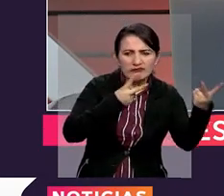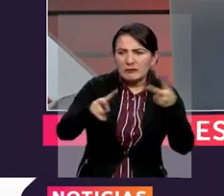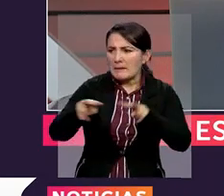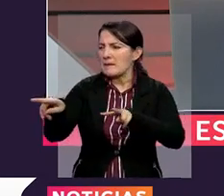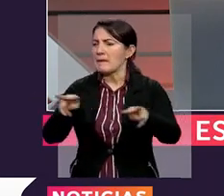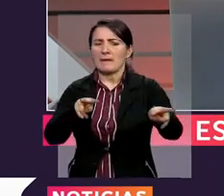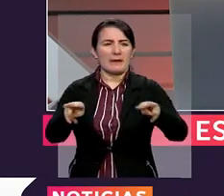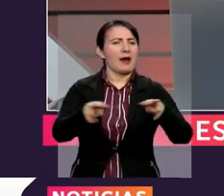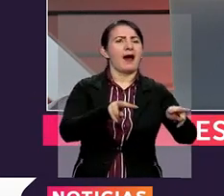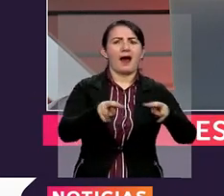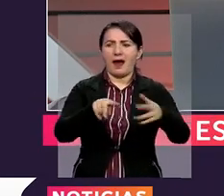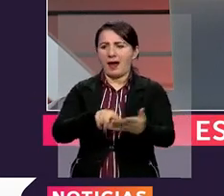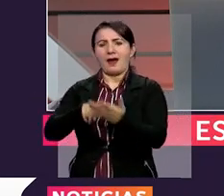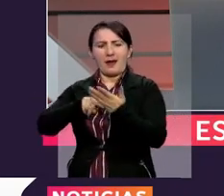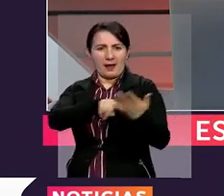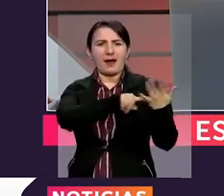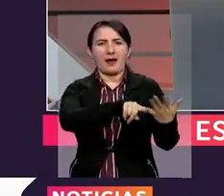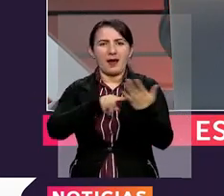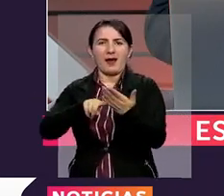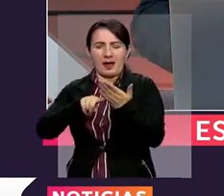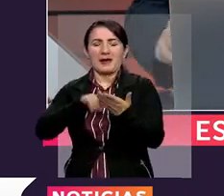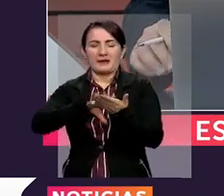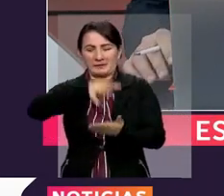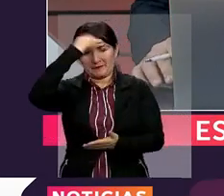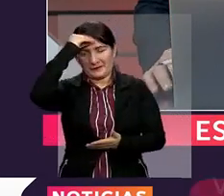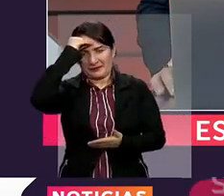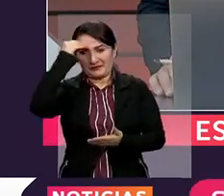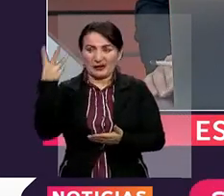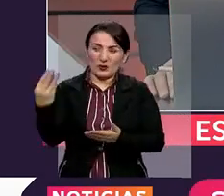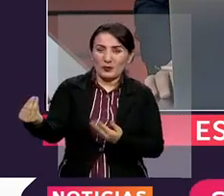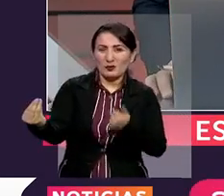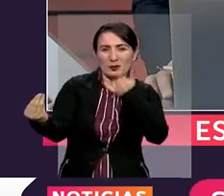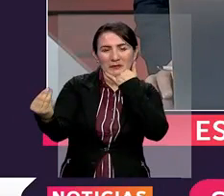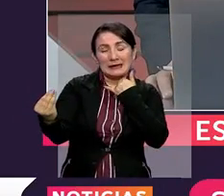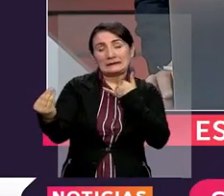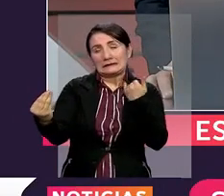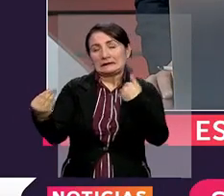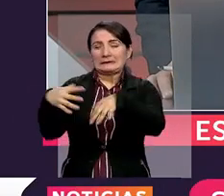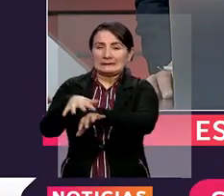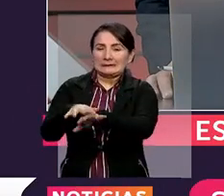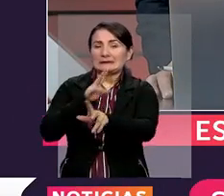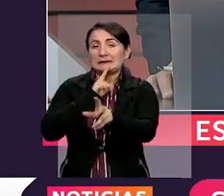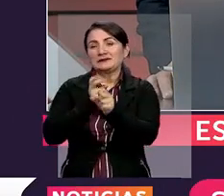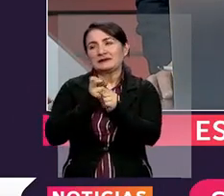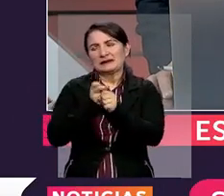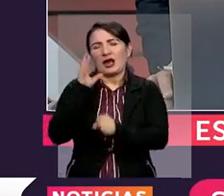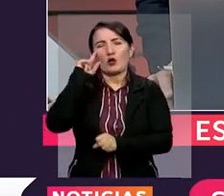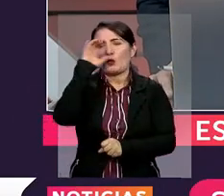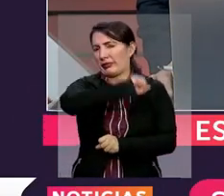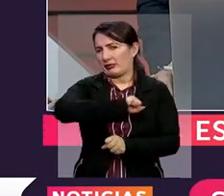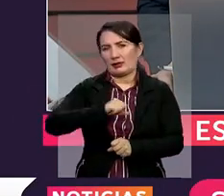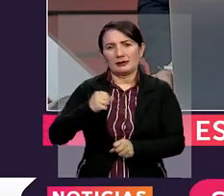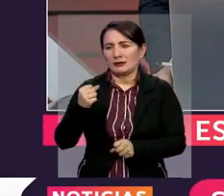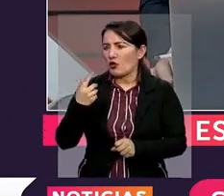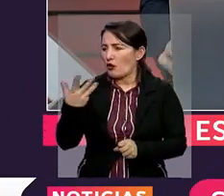CREO QUE ES EL ROL DE LOS MEDIOS DE COMUNICACIóN Y LA CIUDADANíA, LAS ORGANIZACIONES DE SOCIEDAD CIVIL COMO LAS QUE